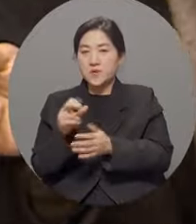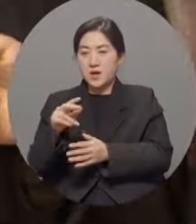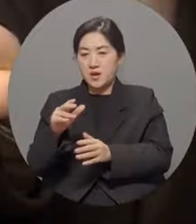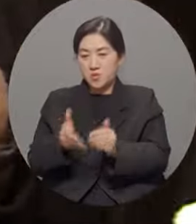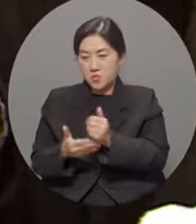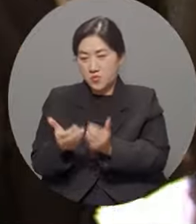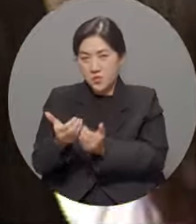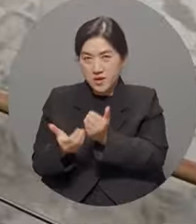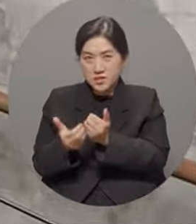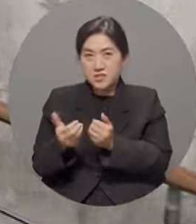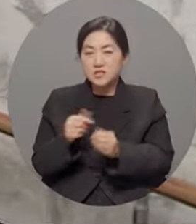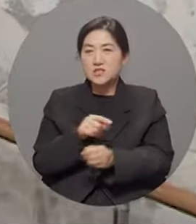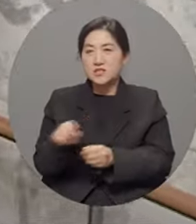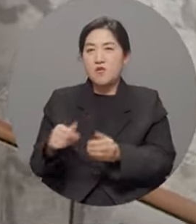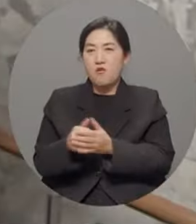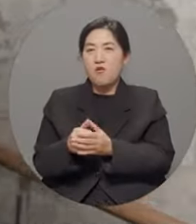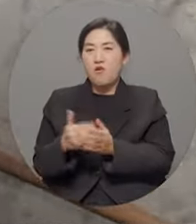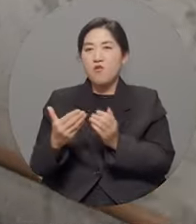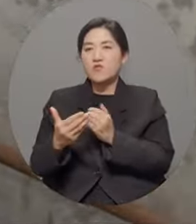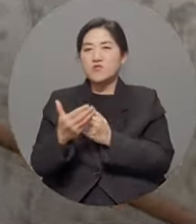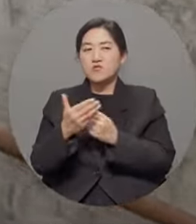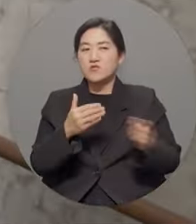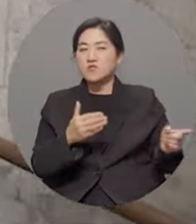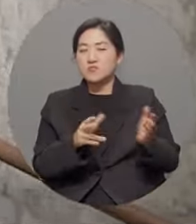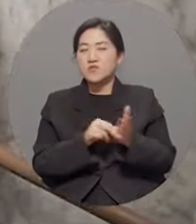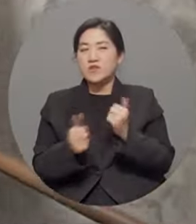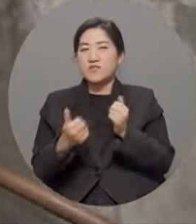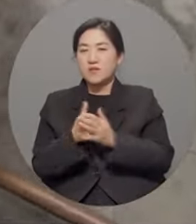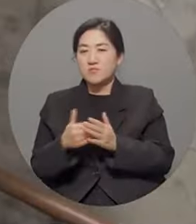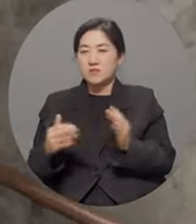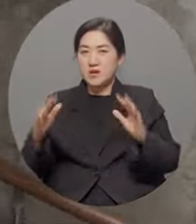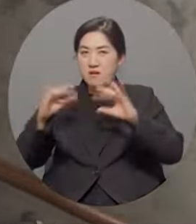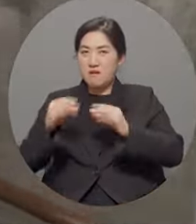공천 초반 한동훈 위원장 등장 이슈와 야당공천 갈등에 반사 이익을 받았지만 최근